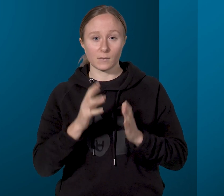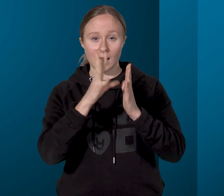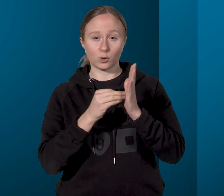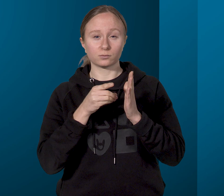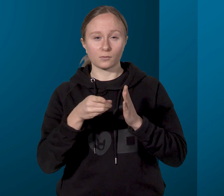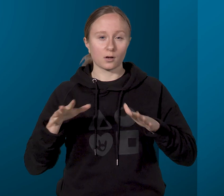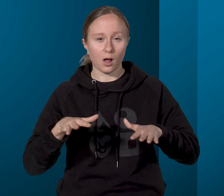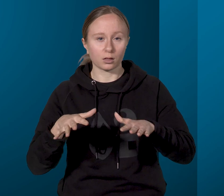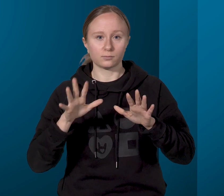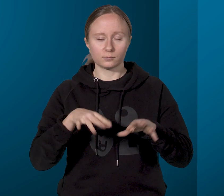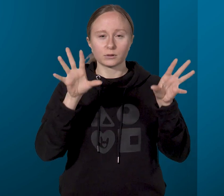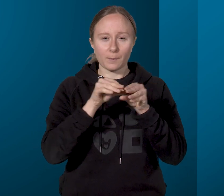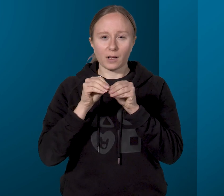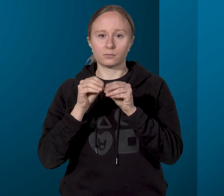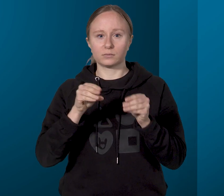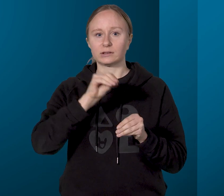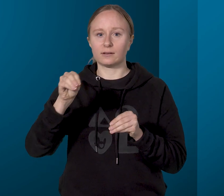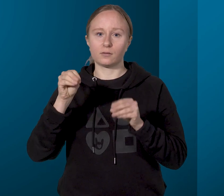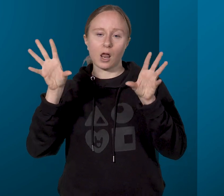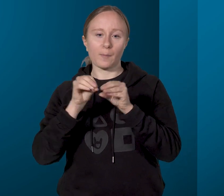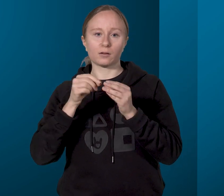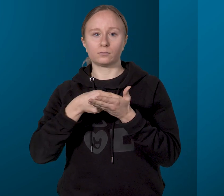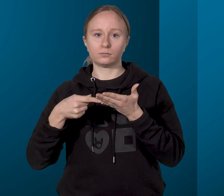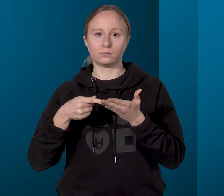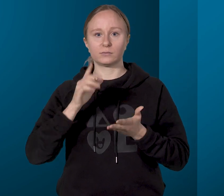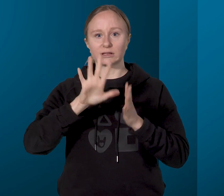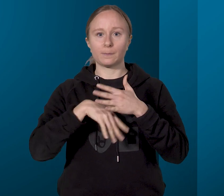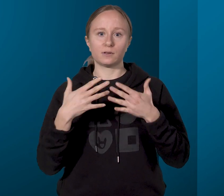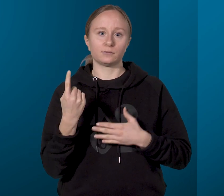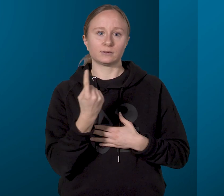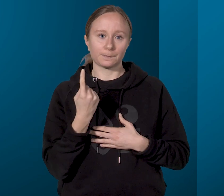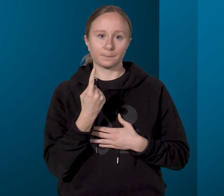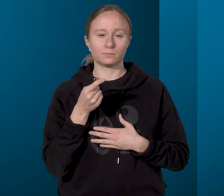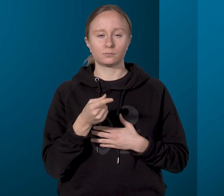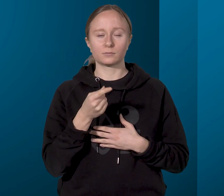Resultaten från kartläggningen har sammanställts i rapporten - "Viittomakielisten yksinäisyys – harvoin pääsee juttelemaan viittoen -